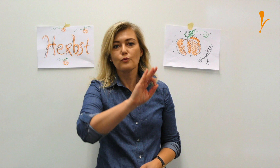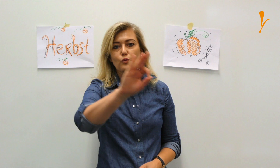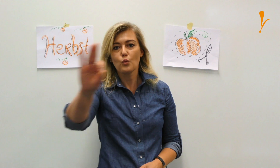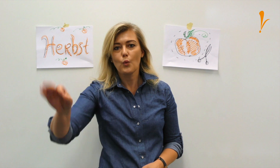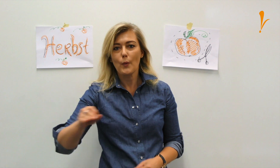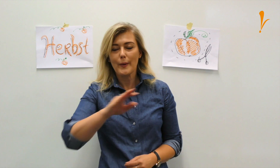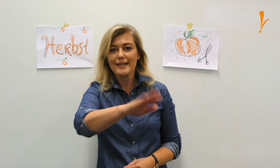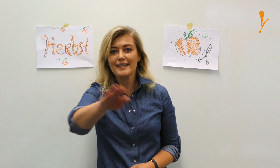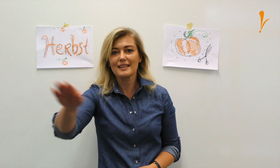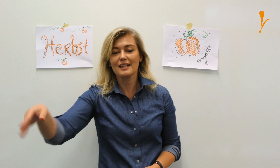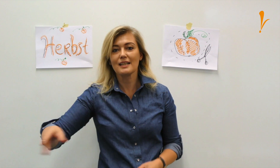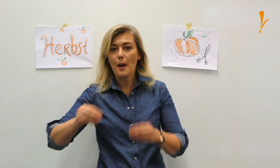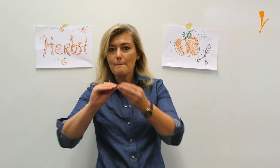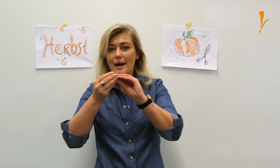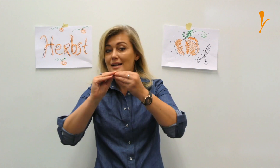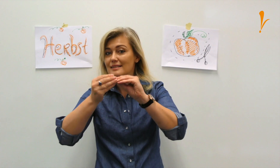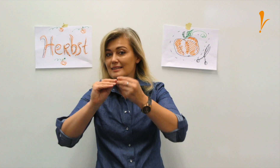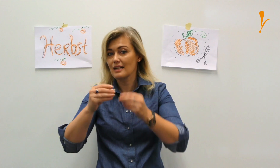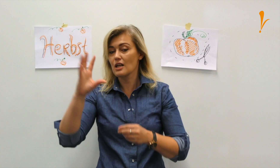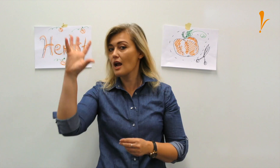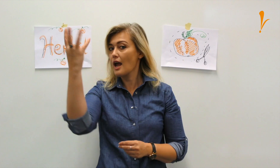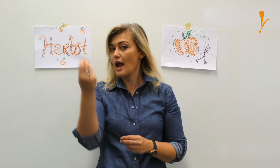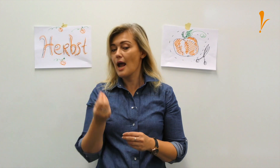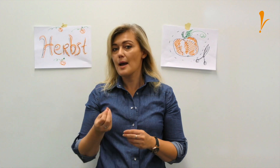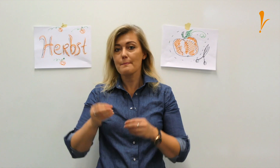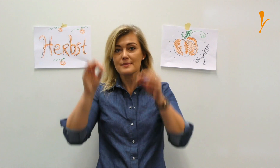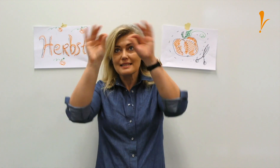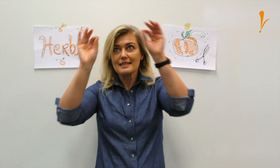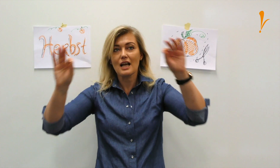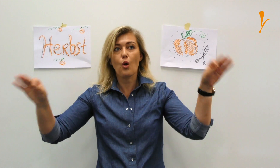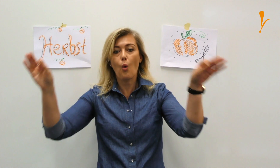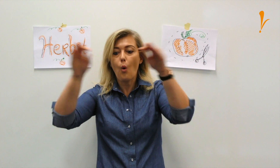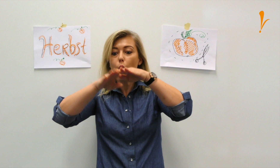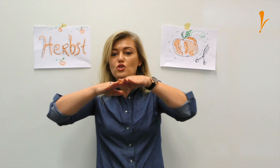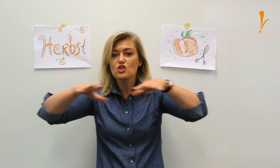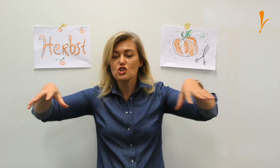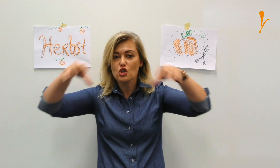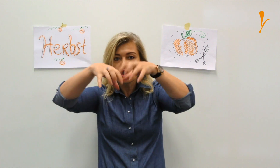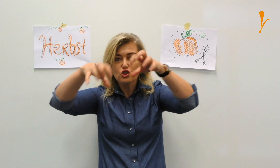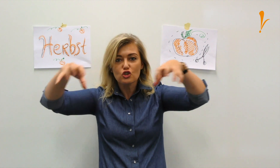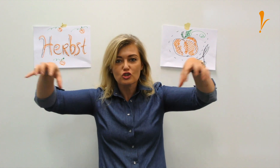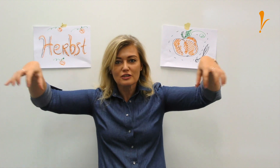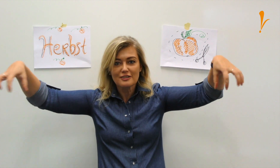Mit den Kindern wollen wir verschiedene Herbstdekorationen basteln, auch für den Tisch.